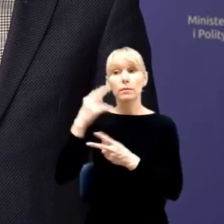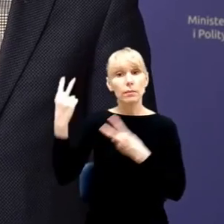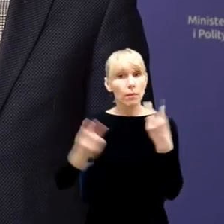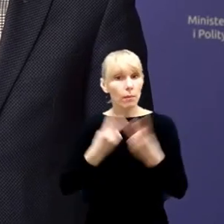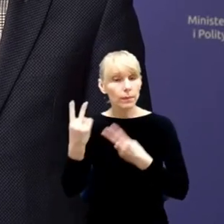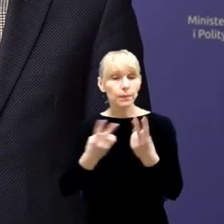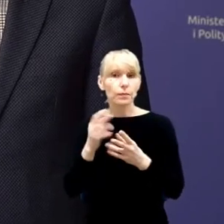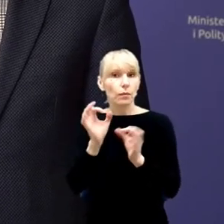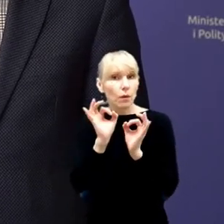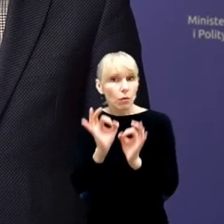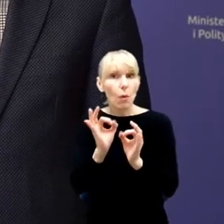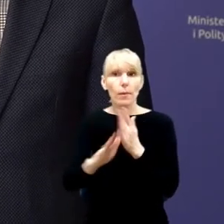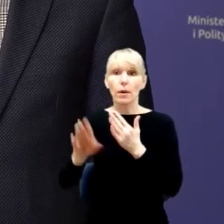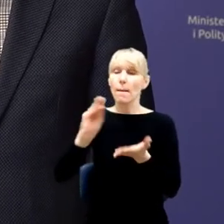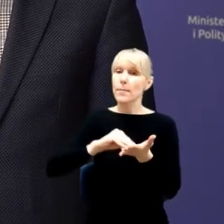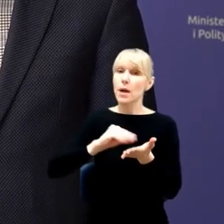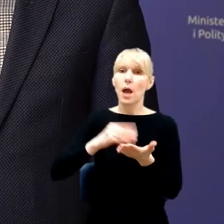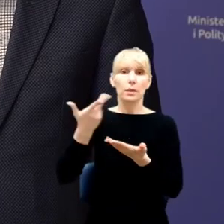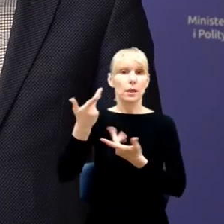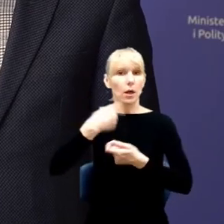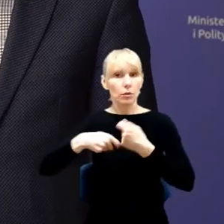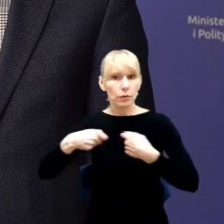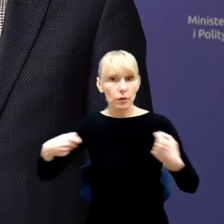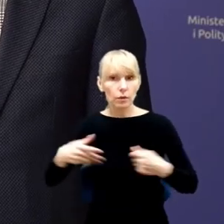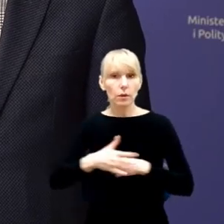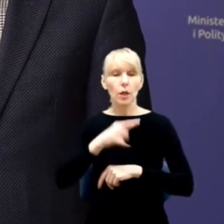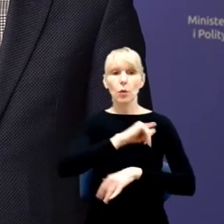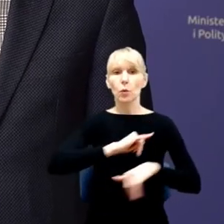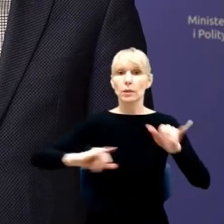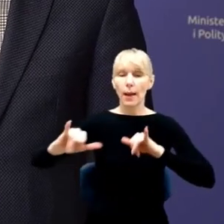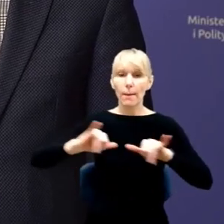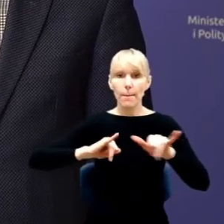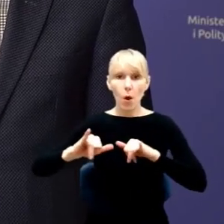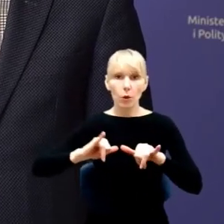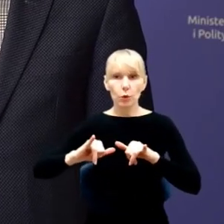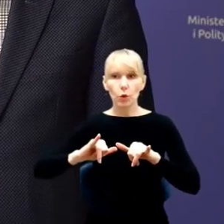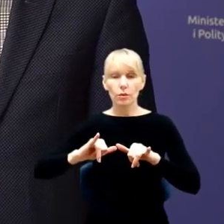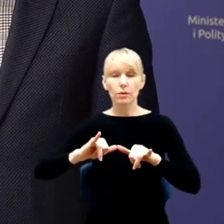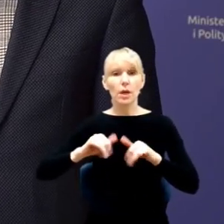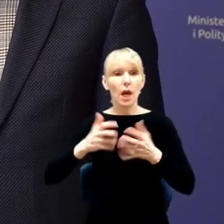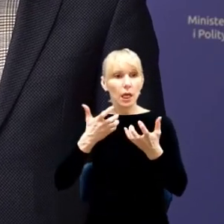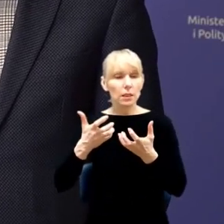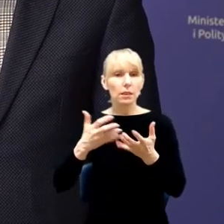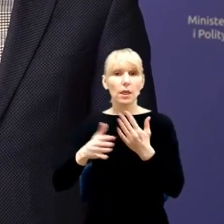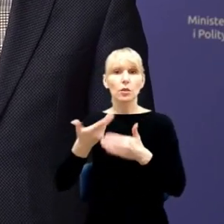dobrych praktyk, które samorządy i miasta i regiony mogą stosować.